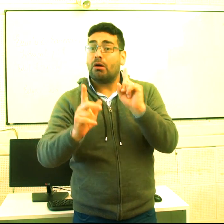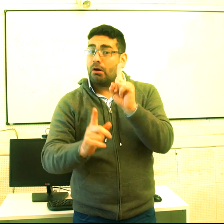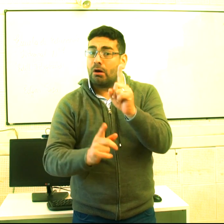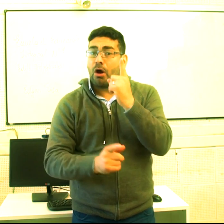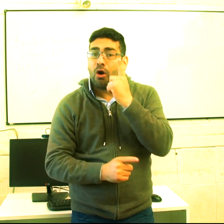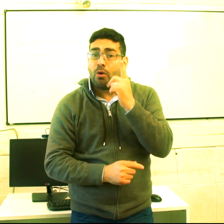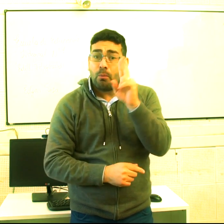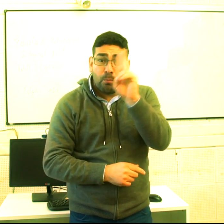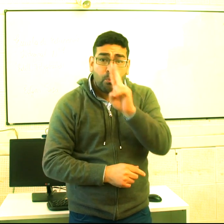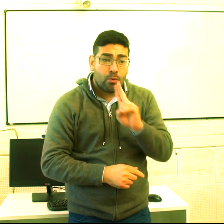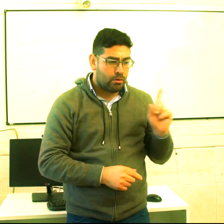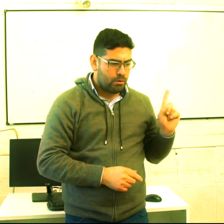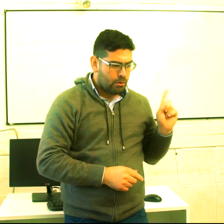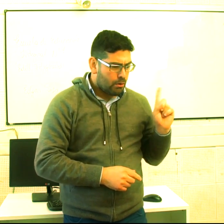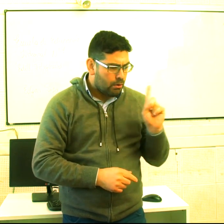Pero ¿y las mujeres?